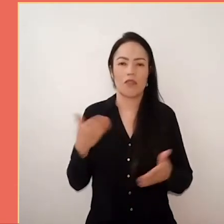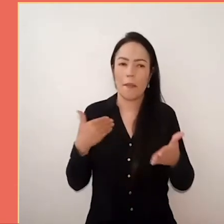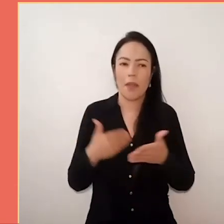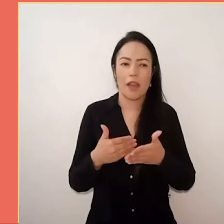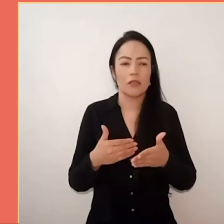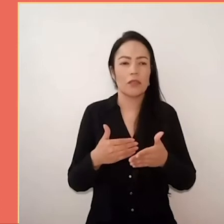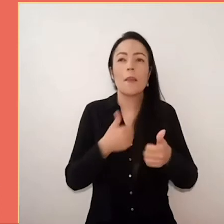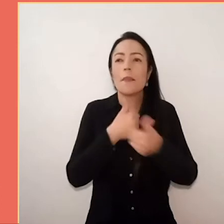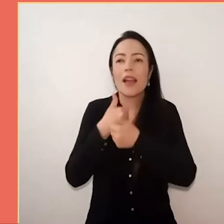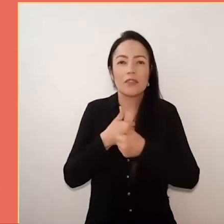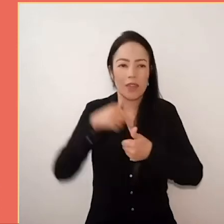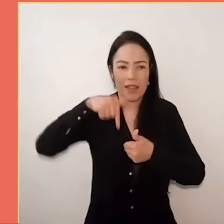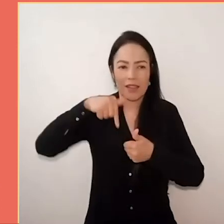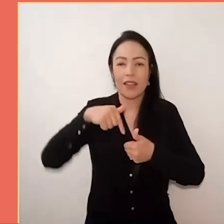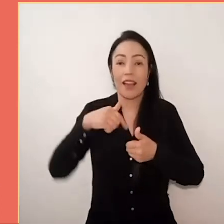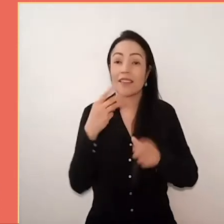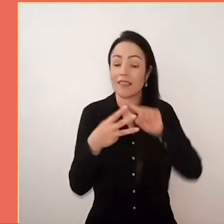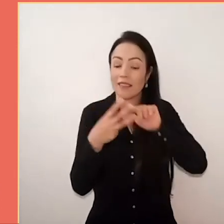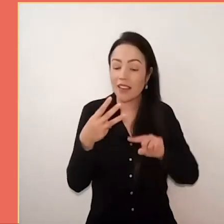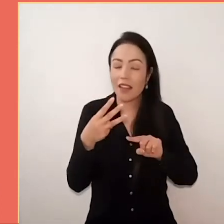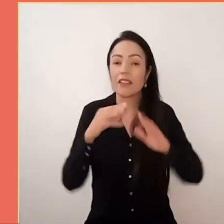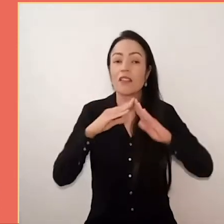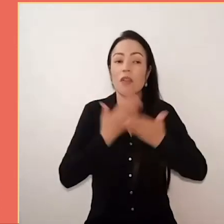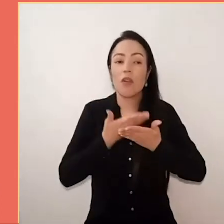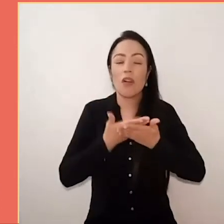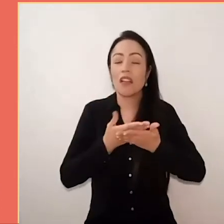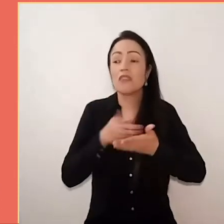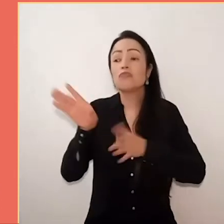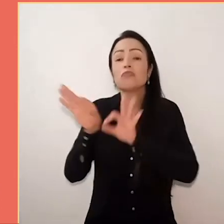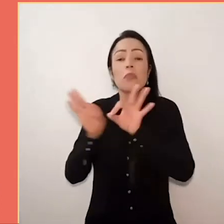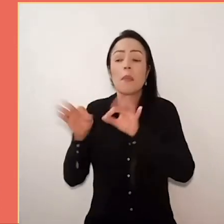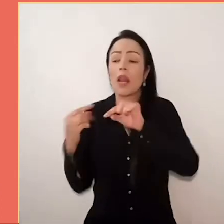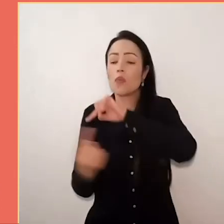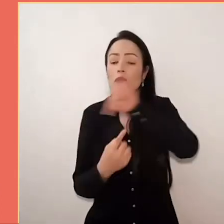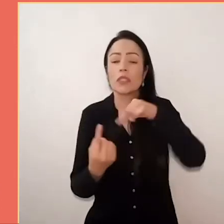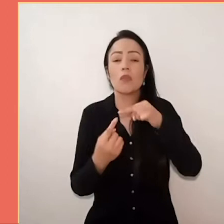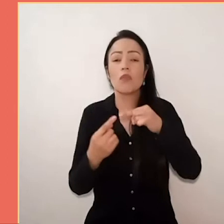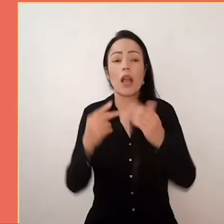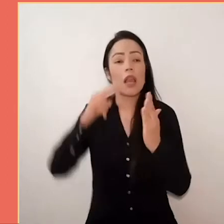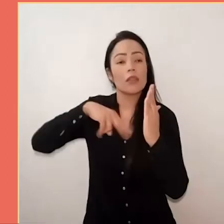montando, por exemplo um ciclo de leituras, pensando no debate sobre a literatura.